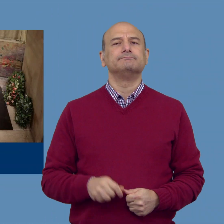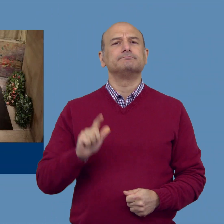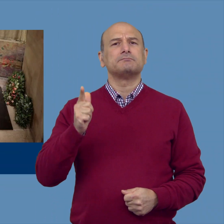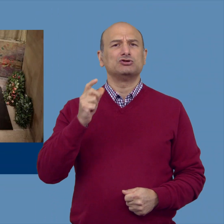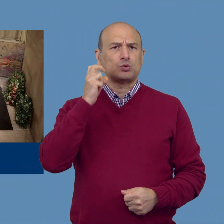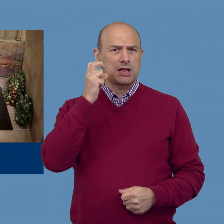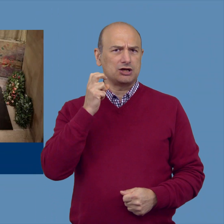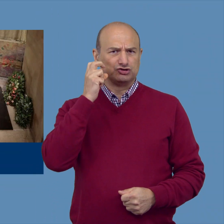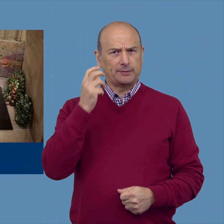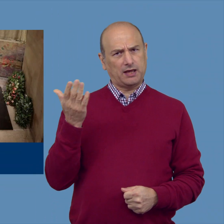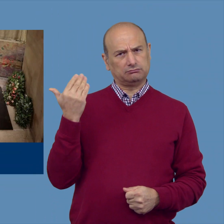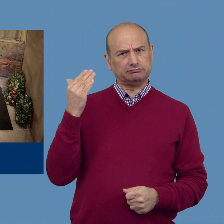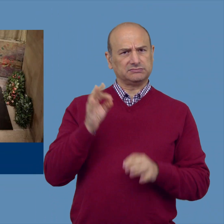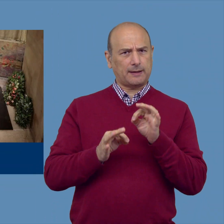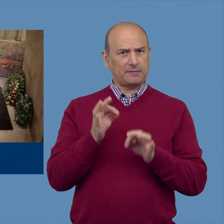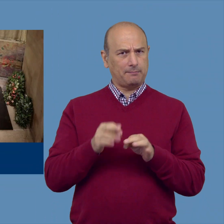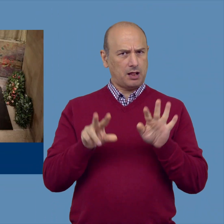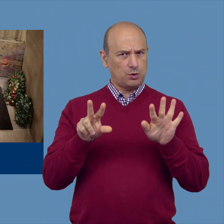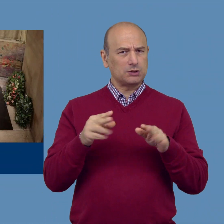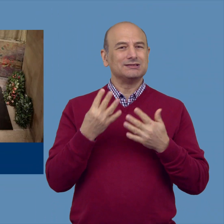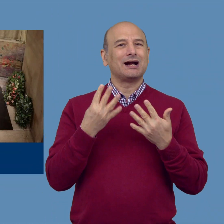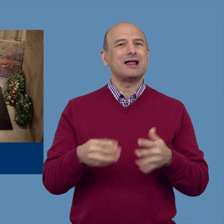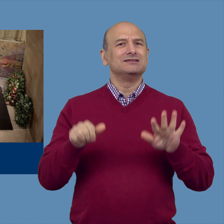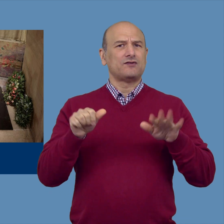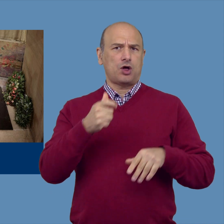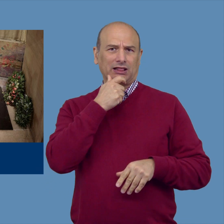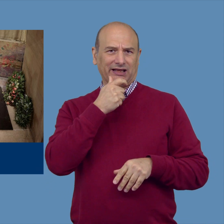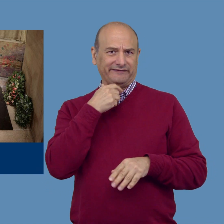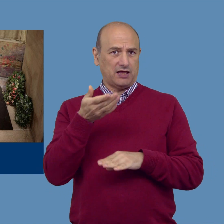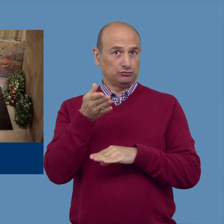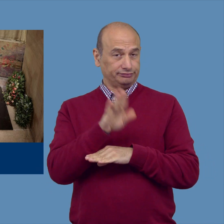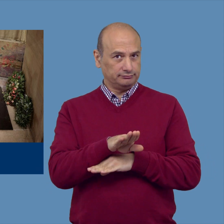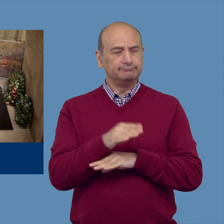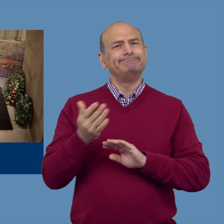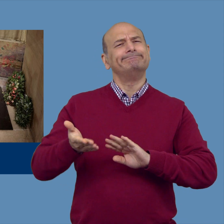II. Erzsébet szeptember 8-án, 96 éves korában halt meg.